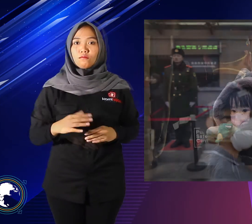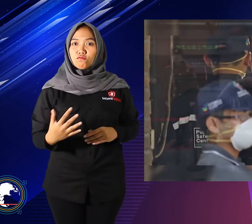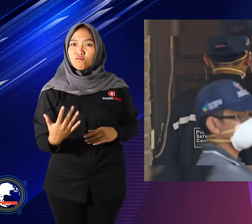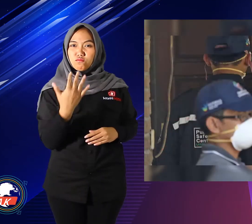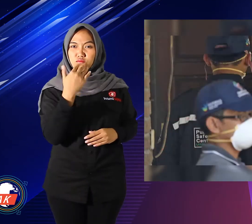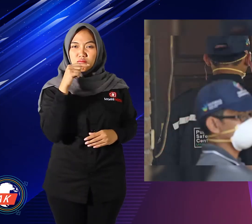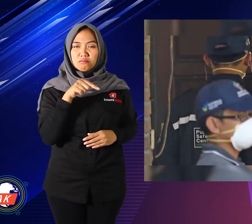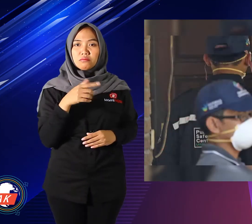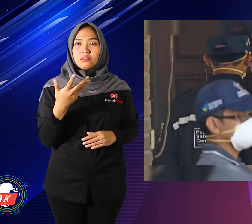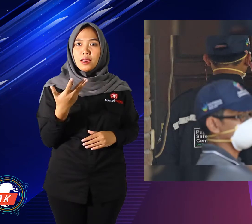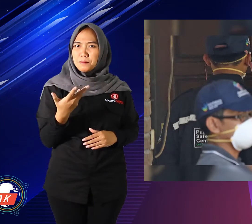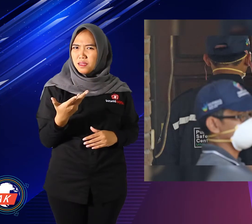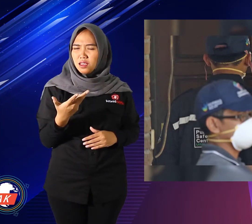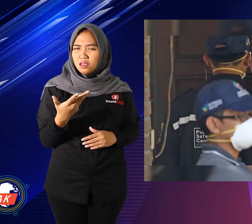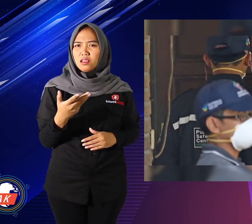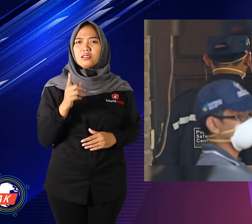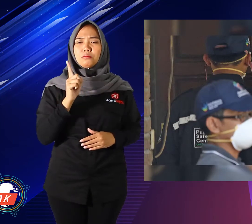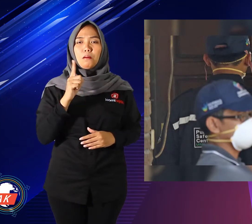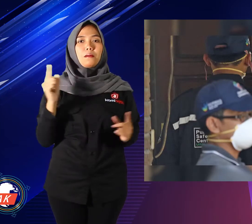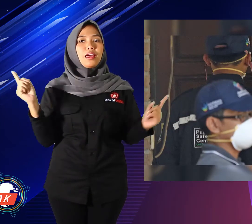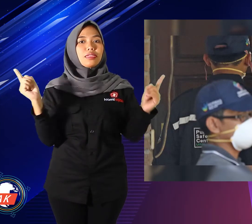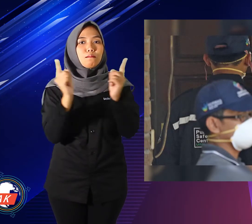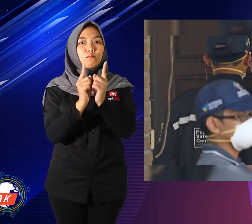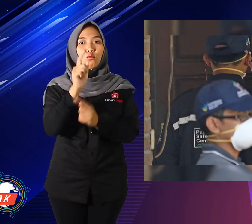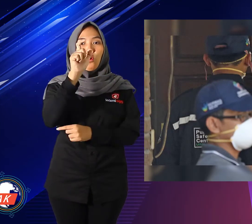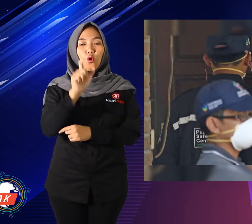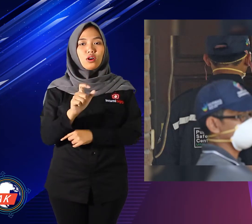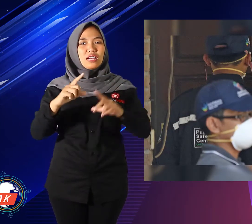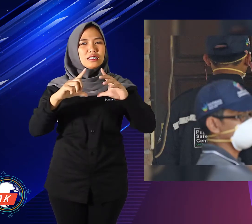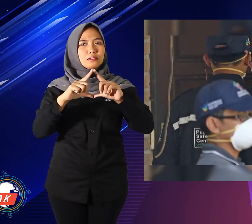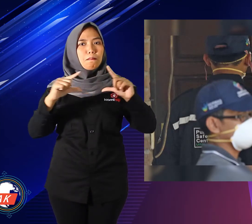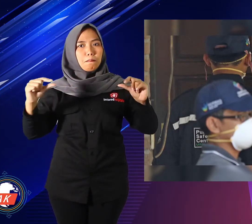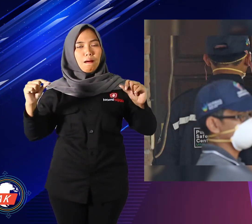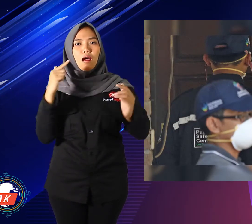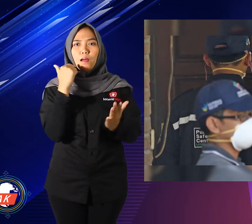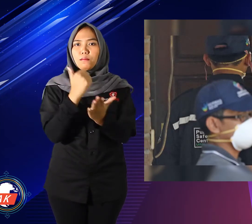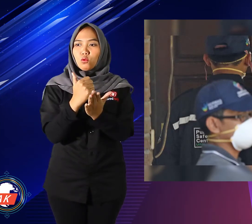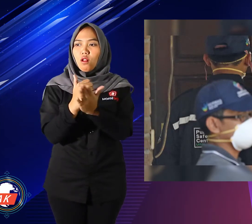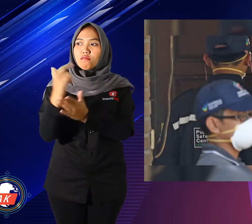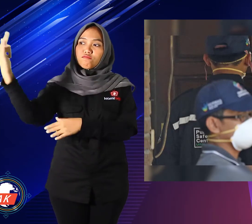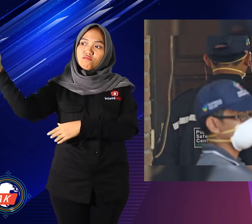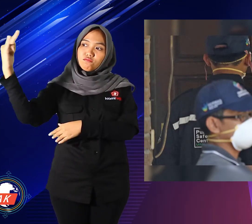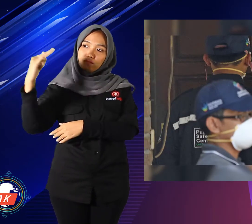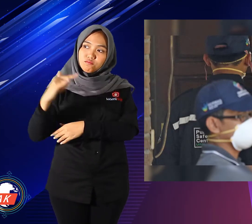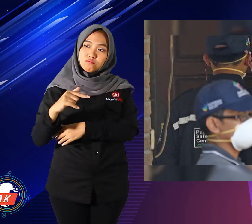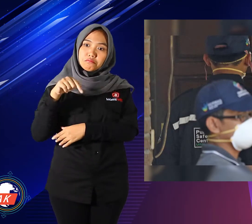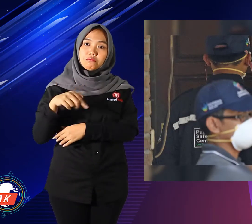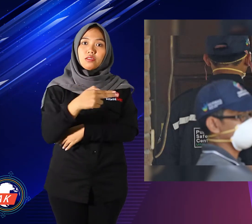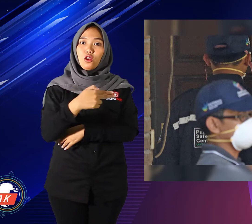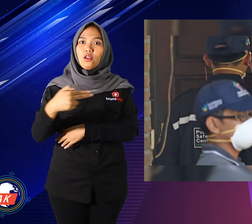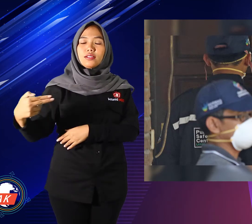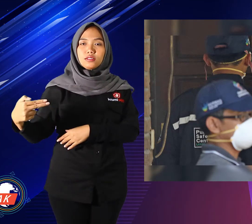Tertular virus dari mana? Mereka bertemu dengan orang Jepang yang datang ke Indonesia,